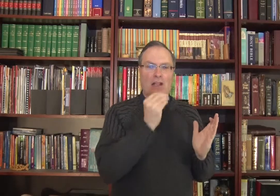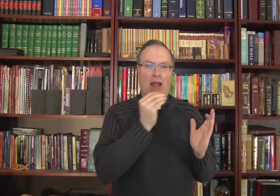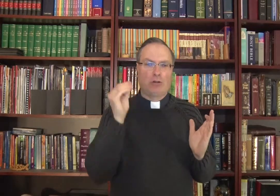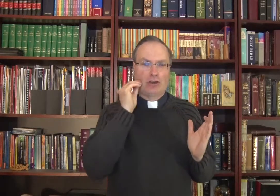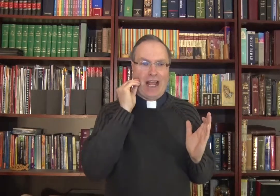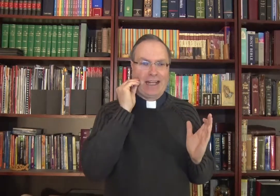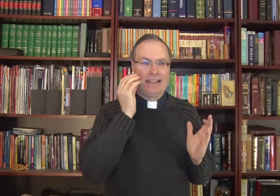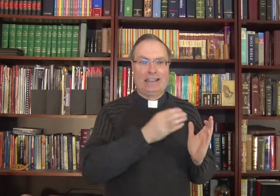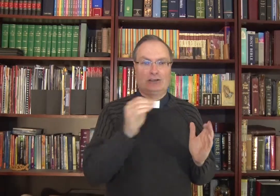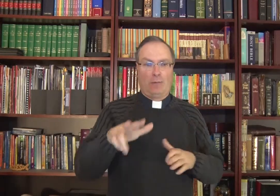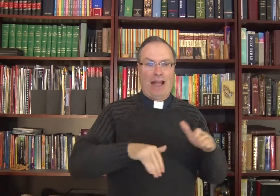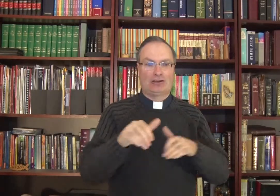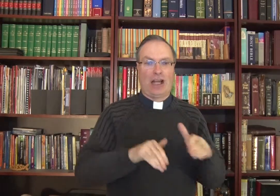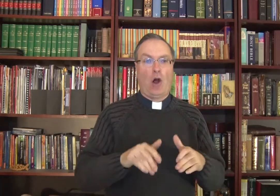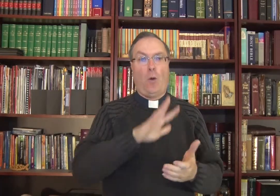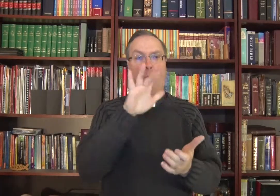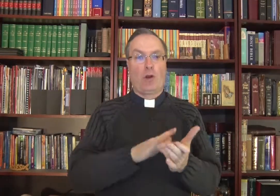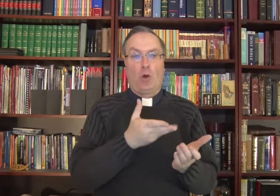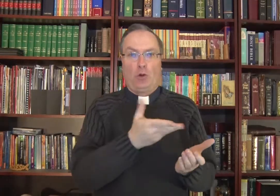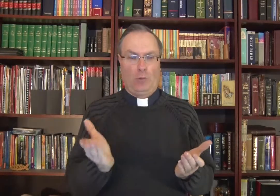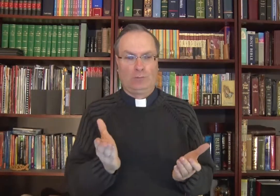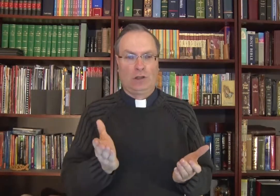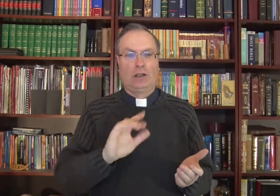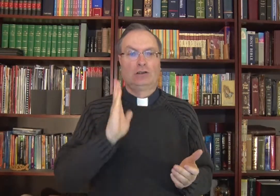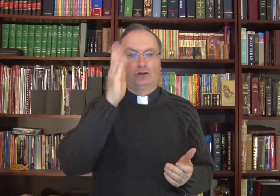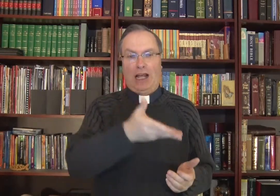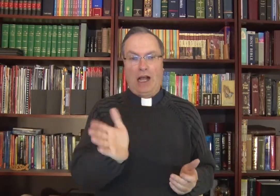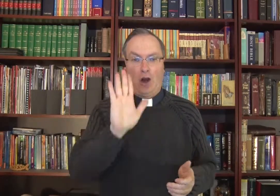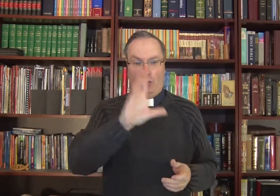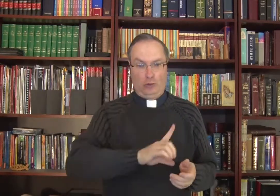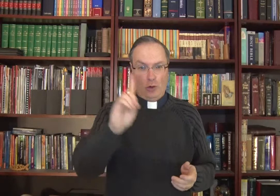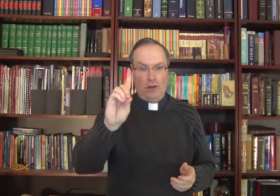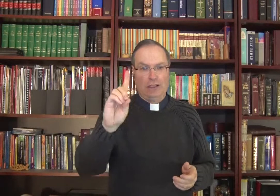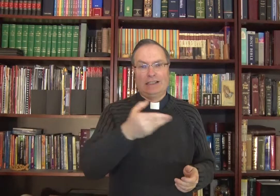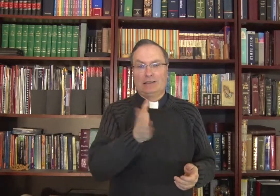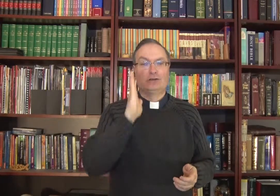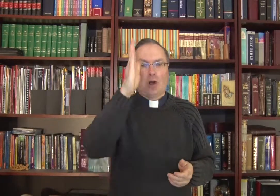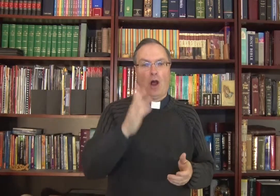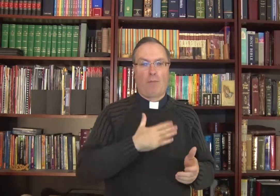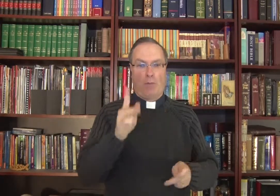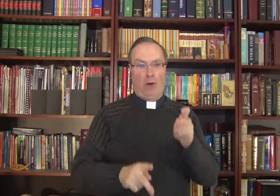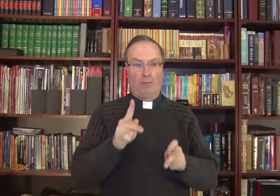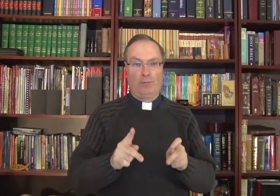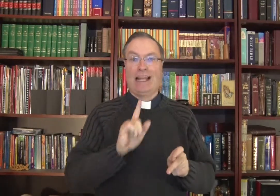J'habiterai et je marcherai au milieu d'eux; je serai leur Dieu et ils seront mon peuple.